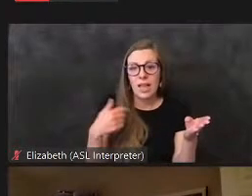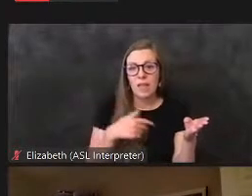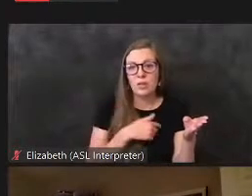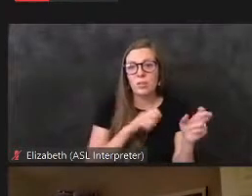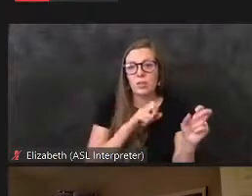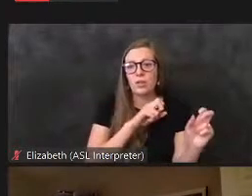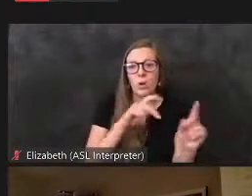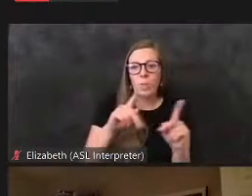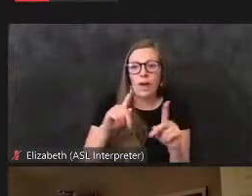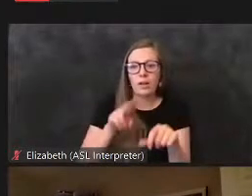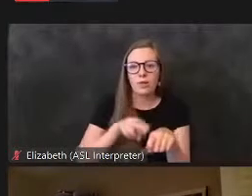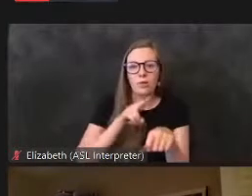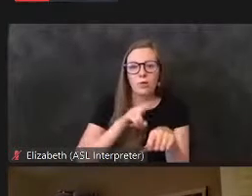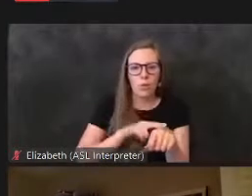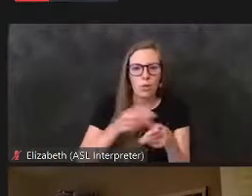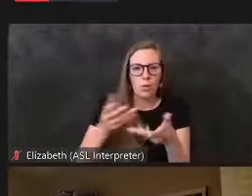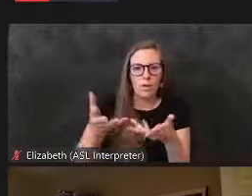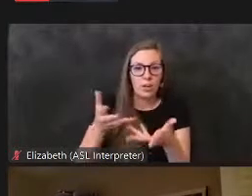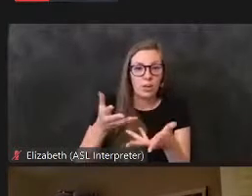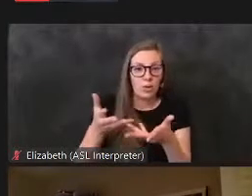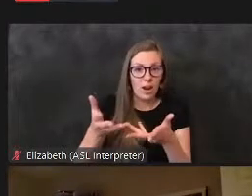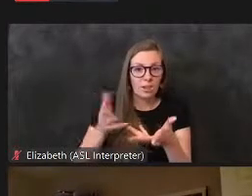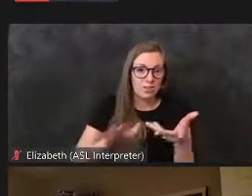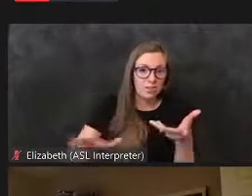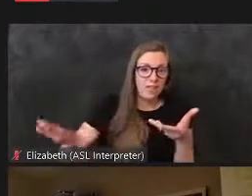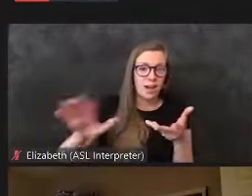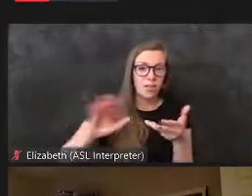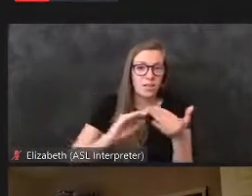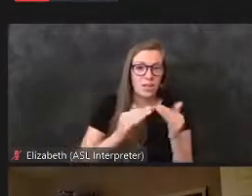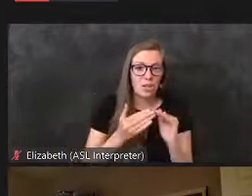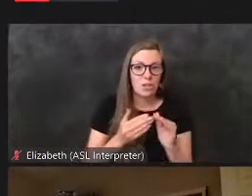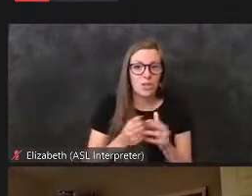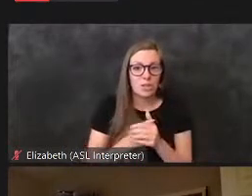Y vuelve a la interacción normal. En el con.